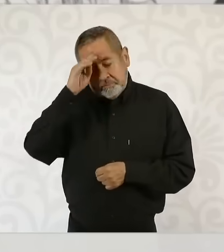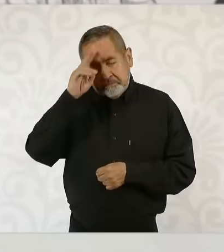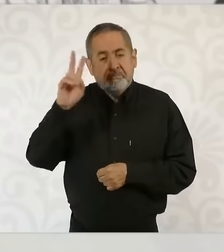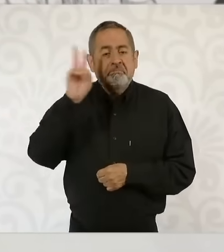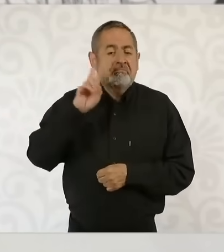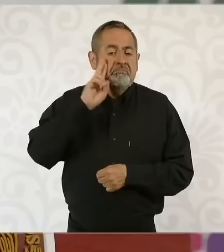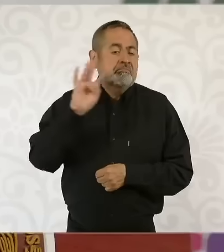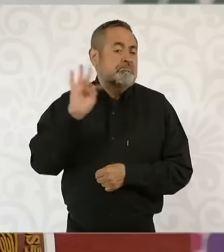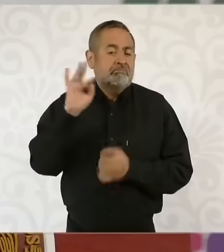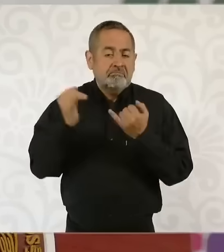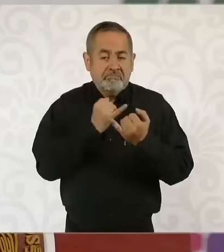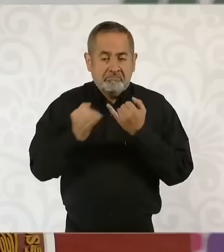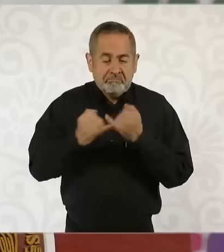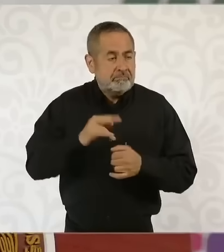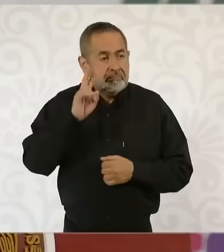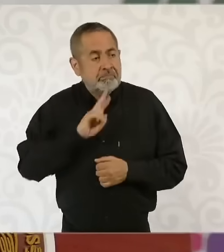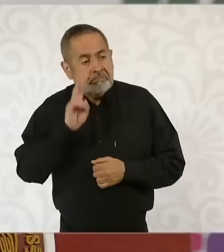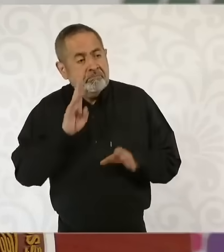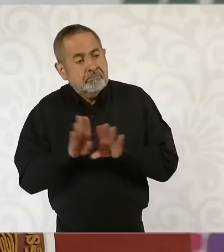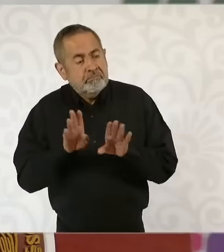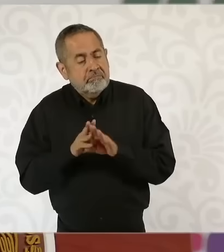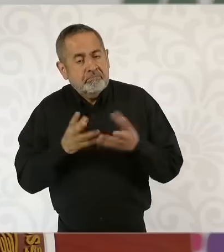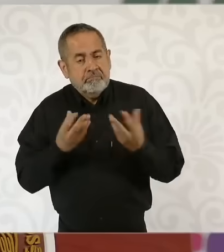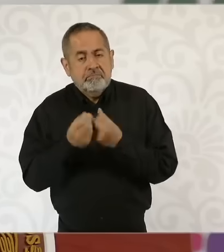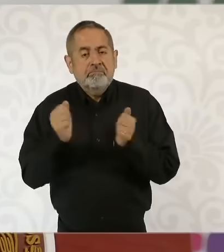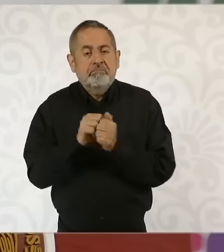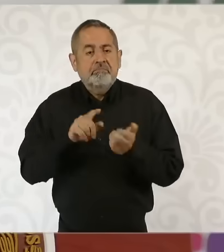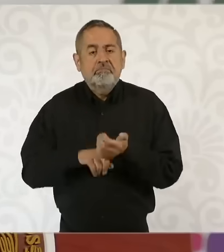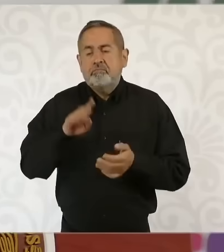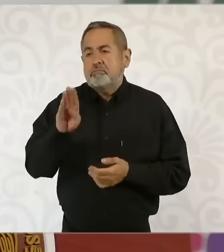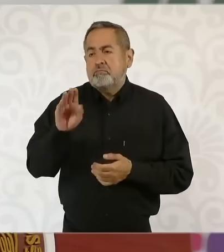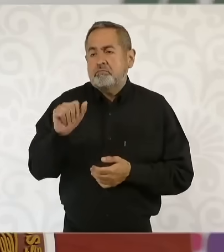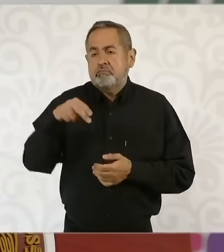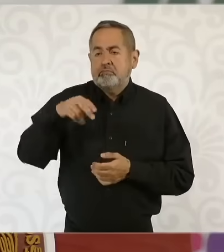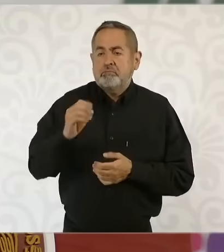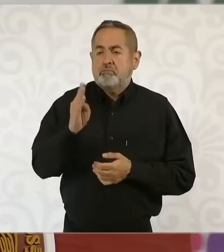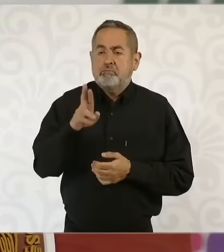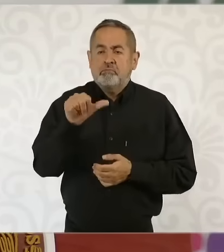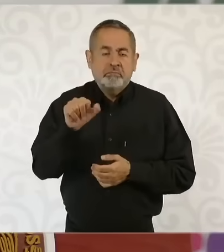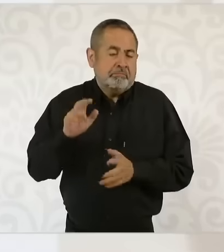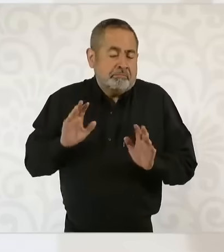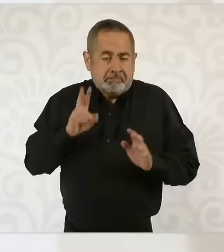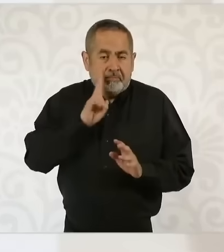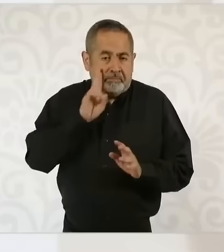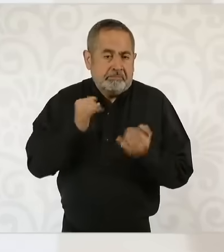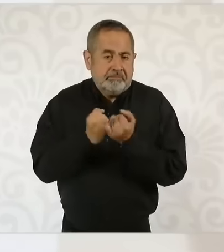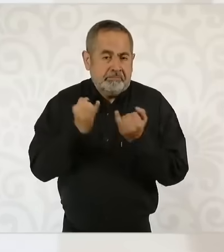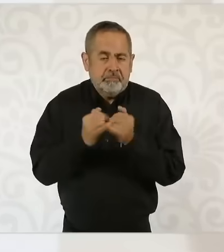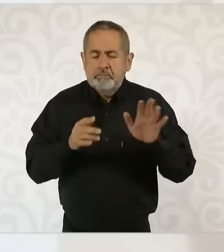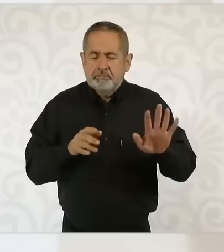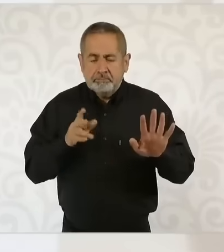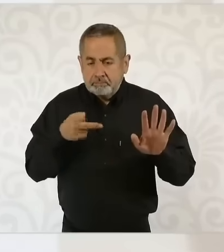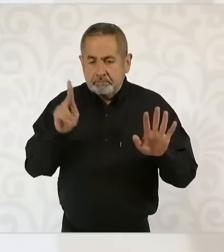posibilidad a través del mismo esquema que se utilizó conobras. Eh, pero primero vamos a ver